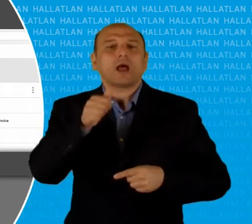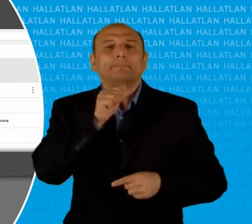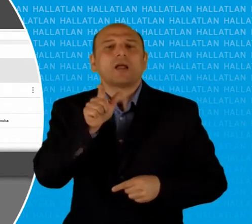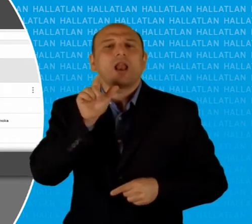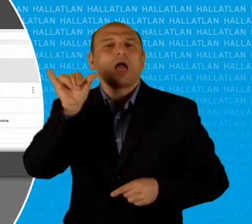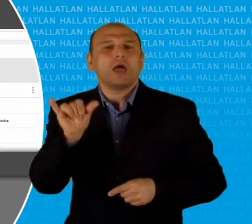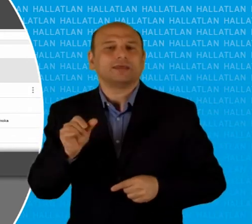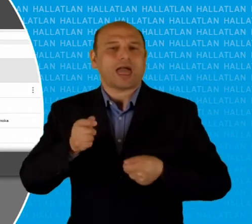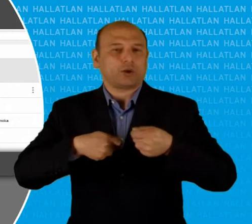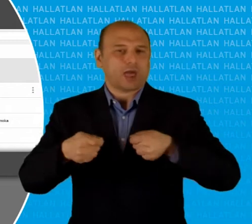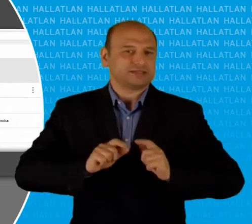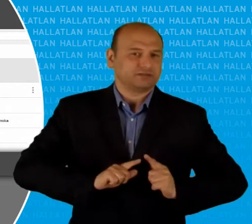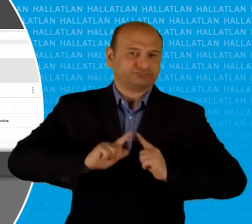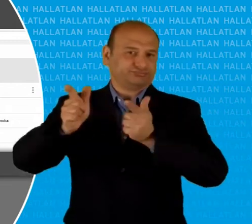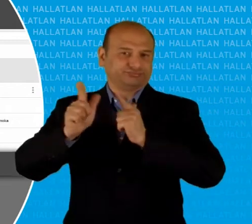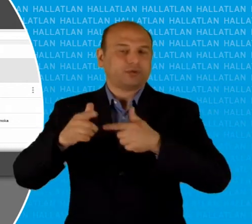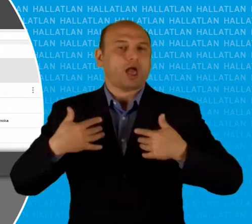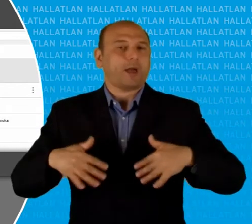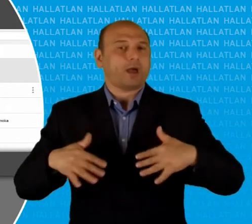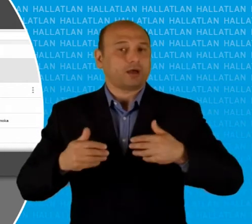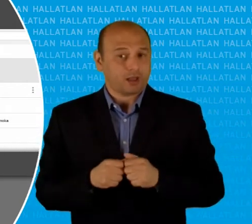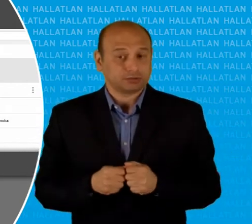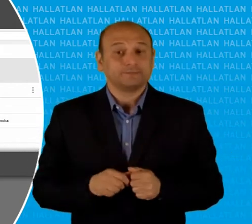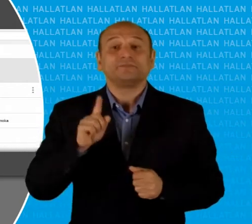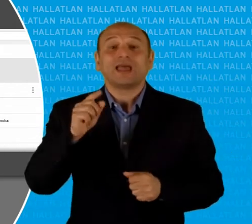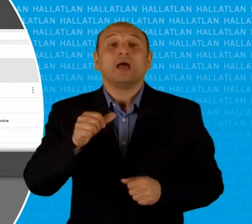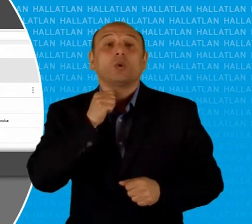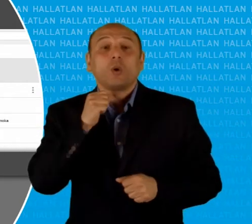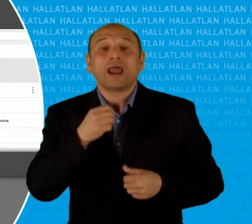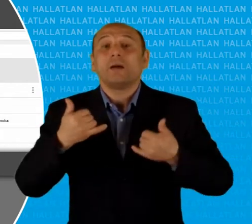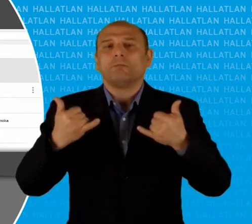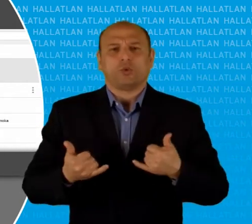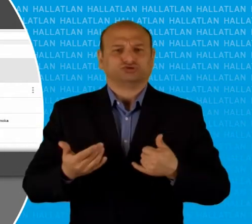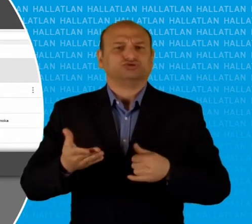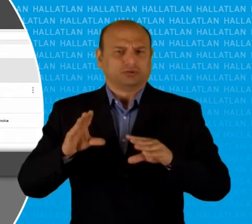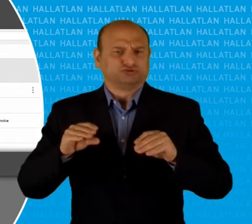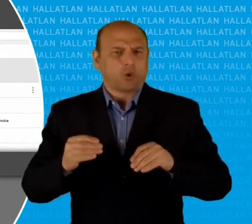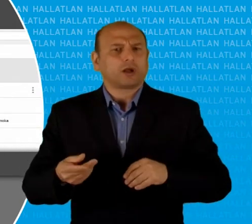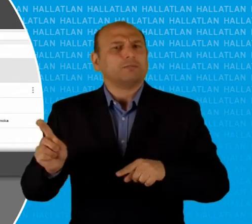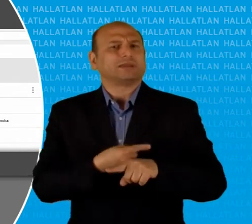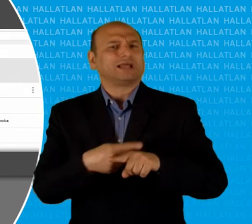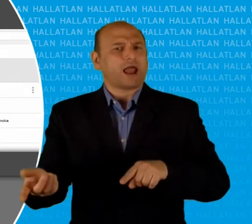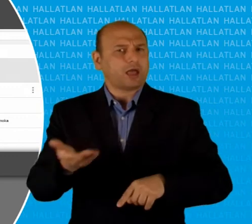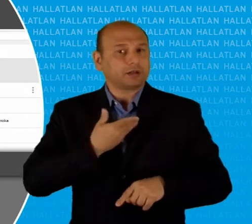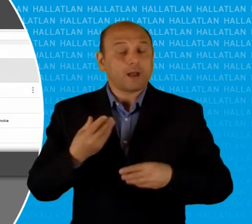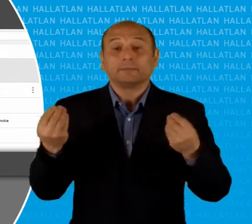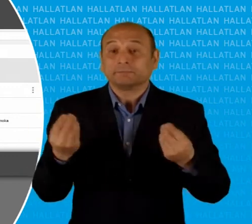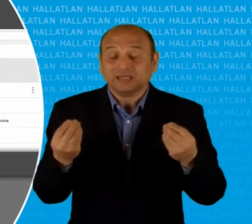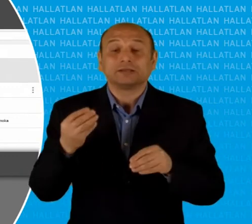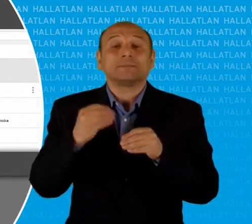így a Play Áruházba hamarabb ki is kerültek az alkalmazások. A Google azért kapott sok bírálatot,